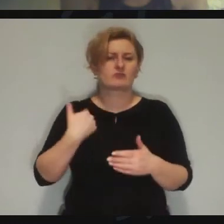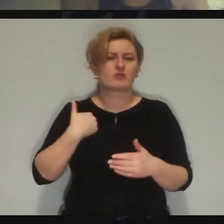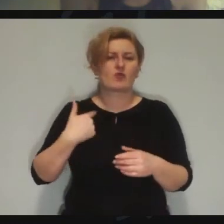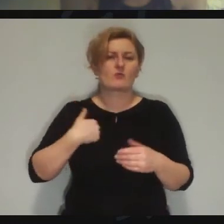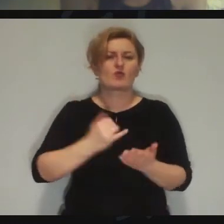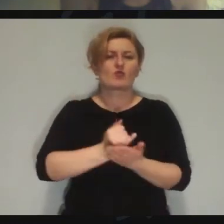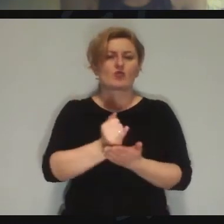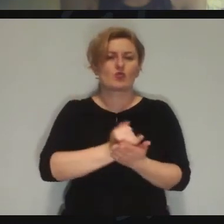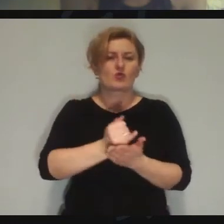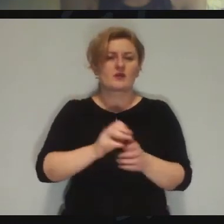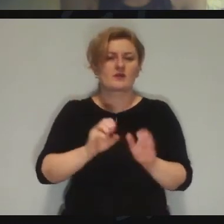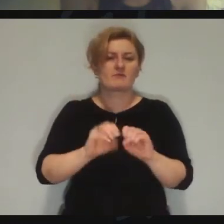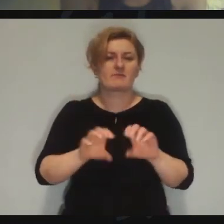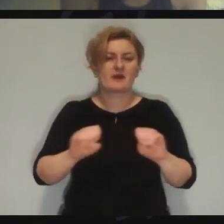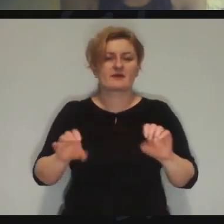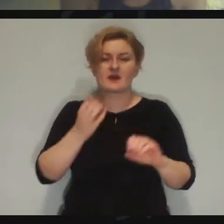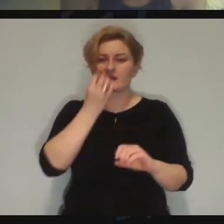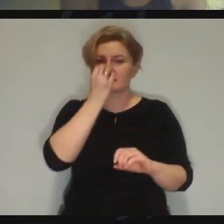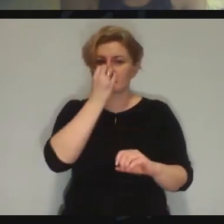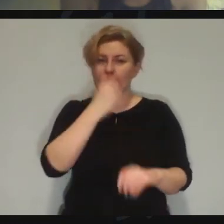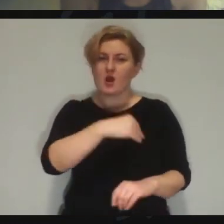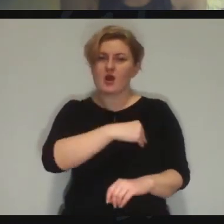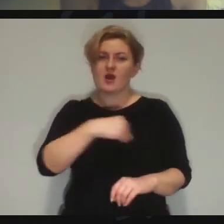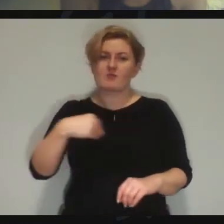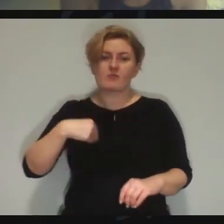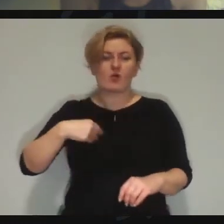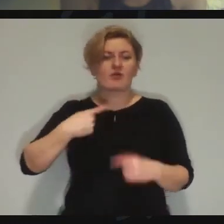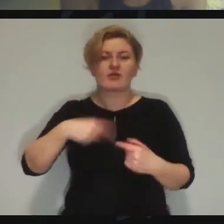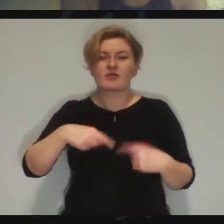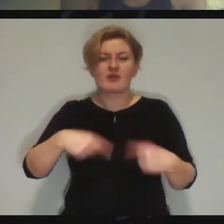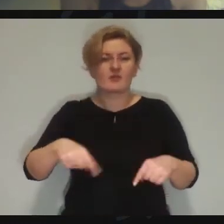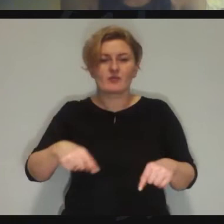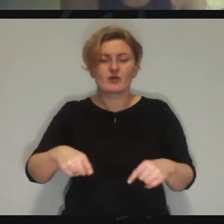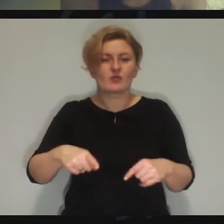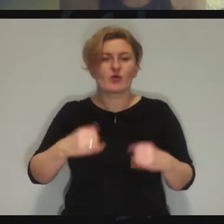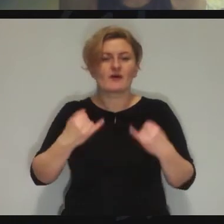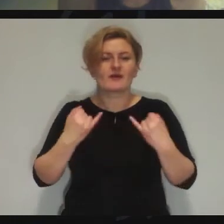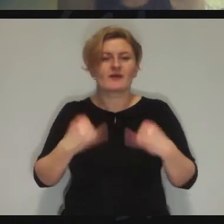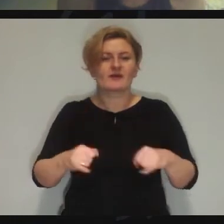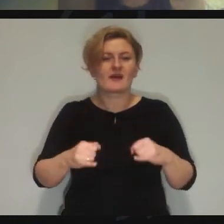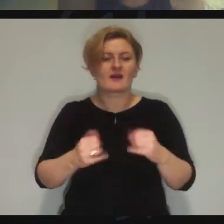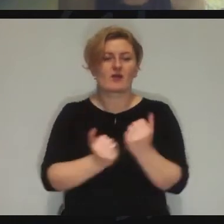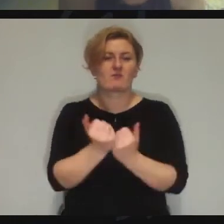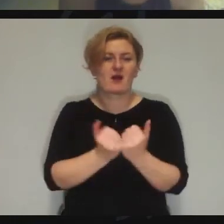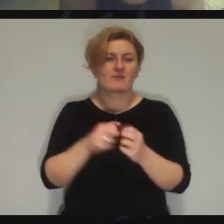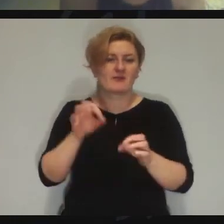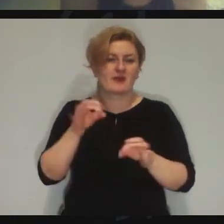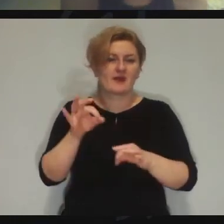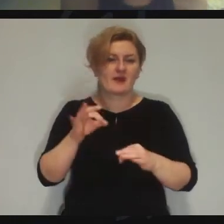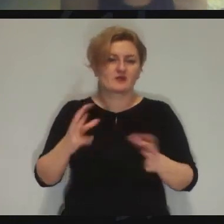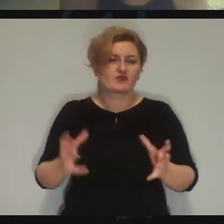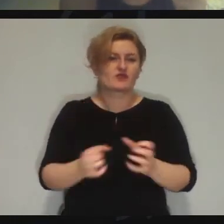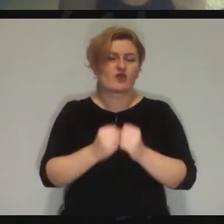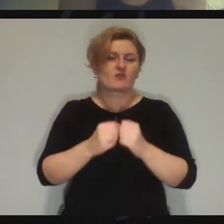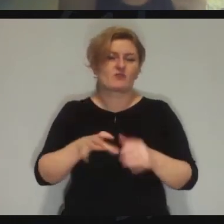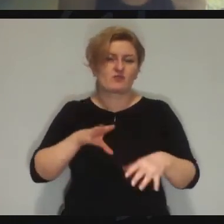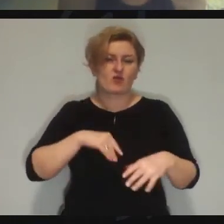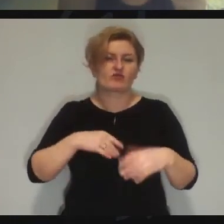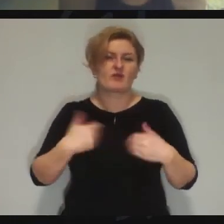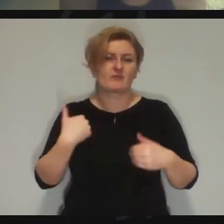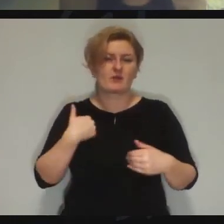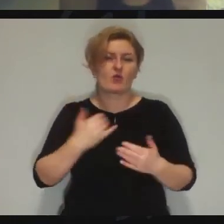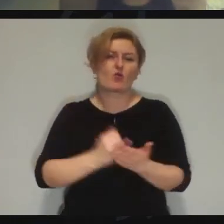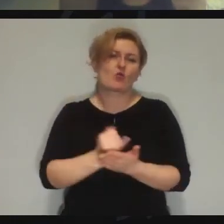W Polsce nie było dużej możliwości wyborów takich kursów.